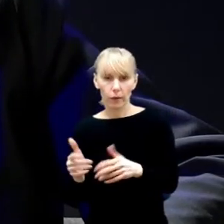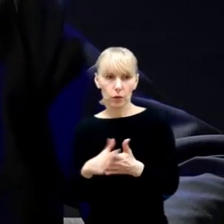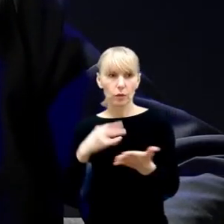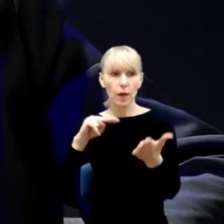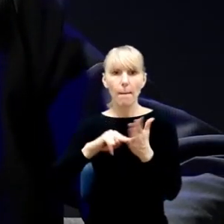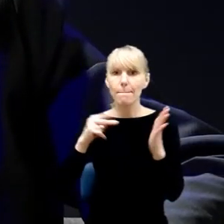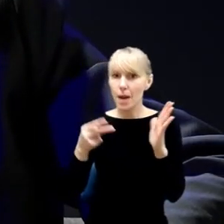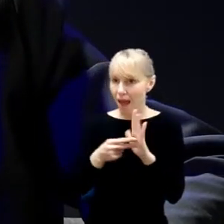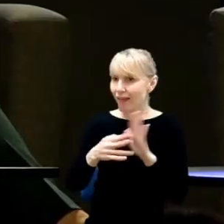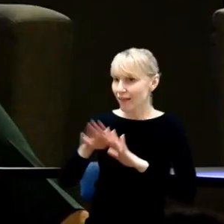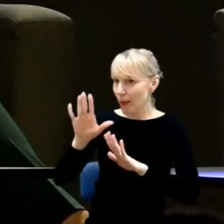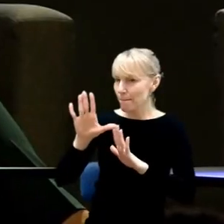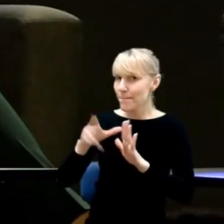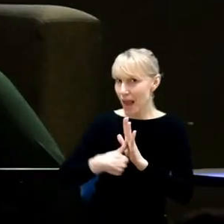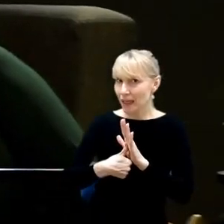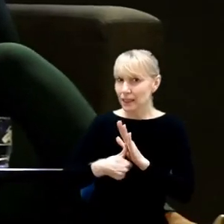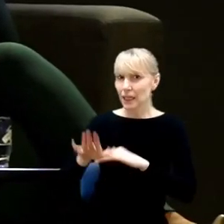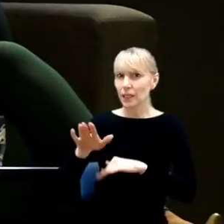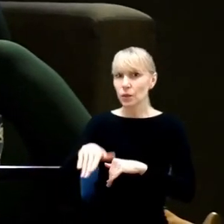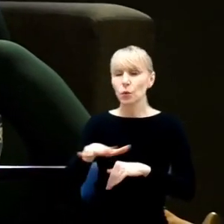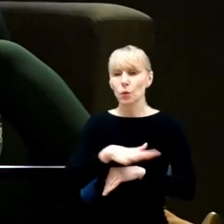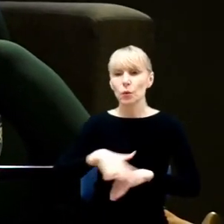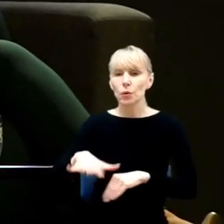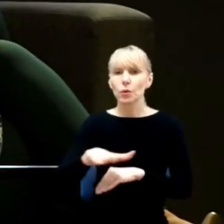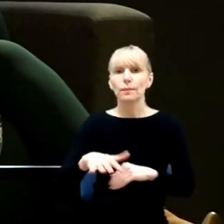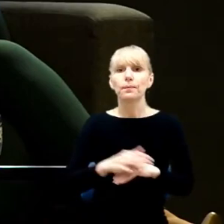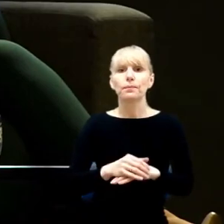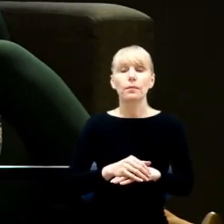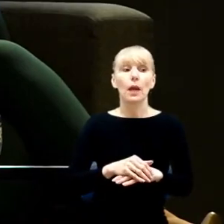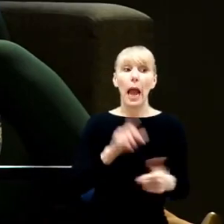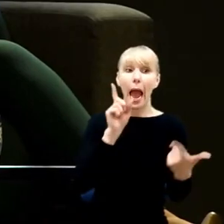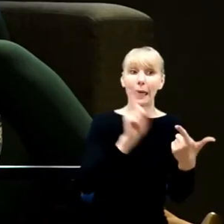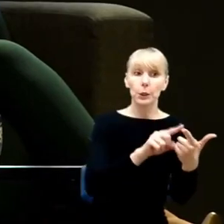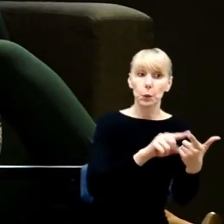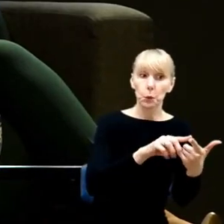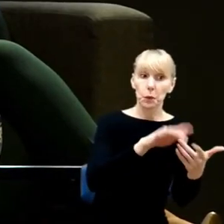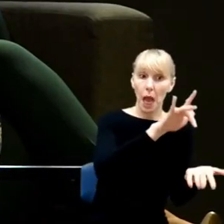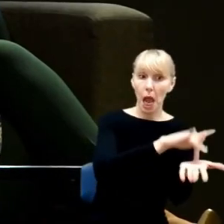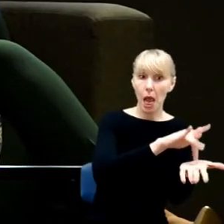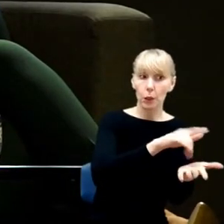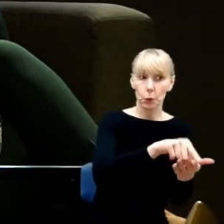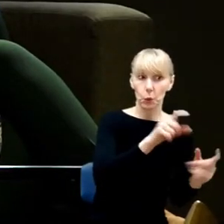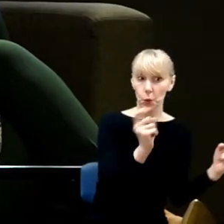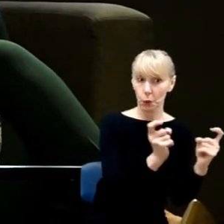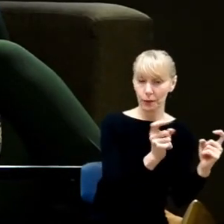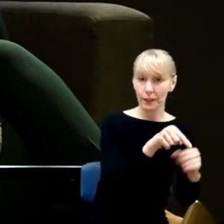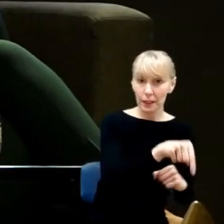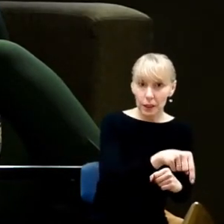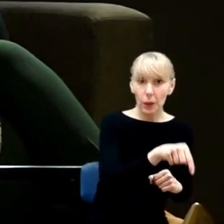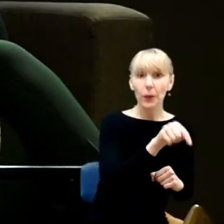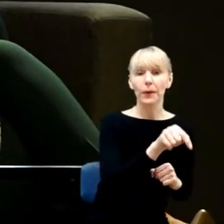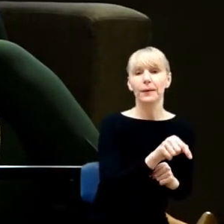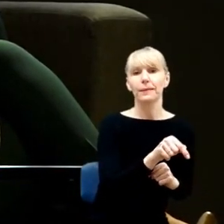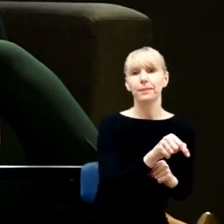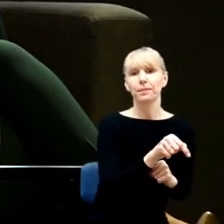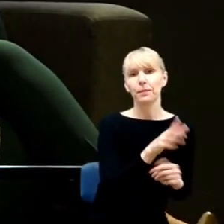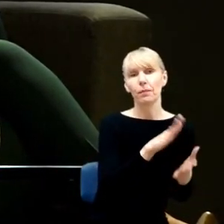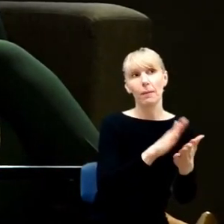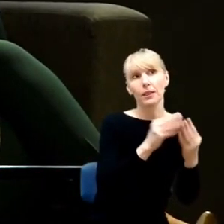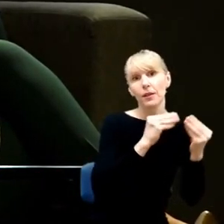W drugiej lokalizacji, która jest po sąsiedzku, będziemy mieć więcej, bo aż 33 budynki